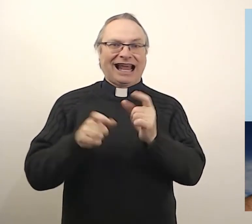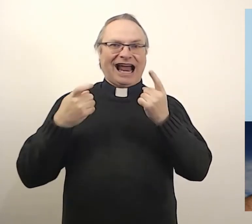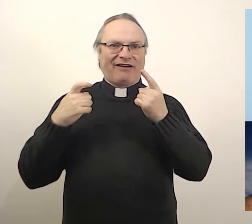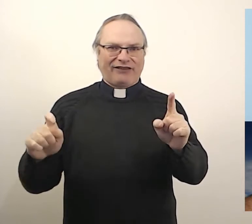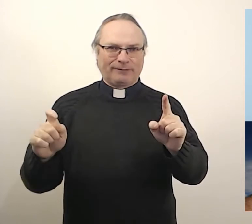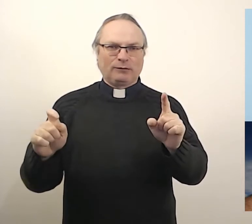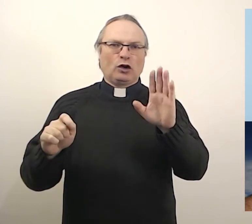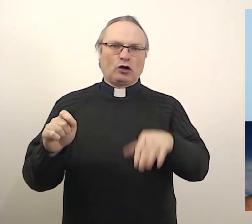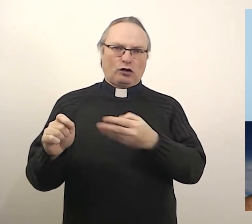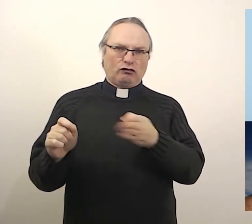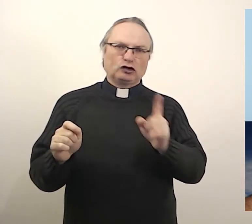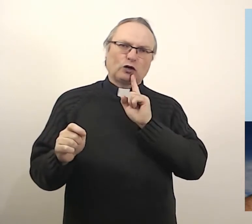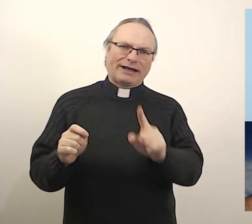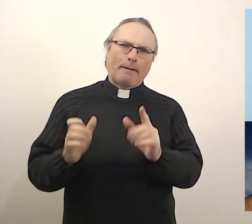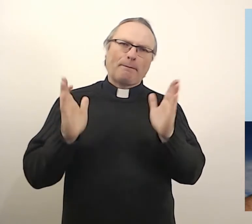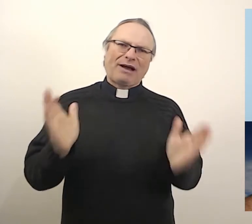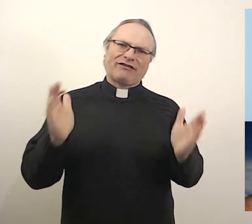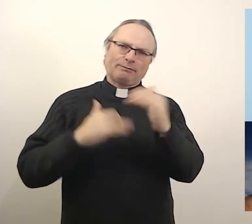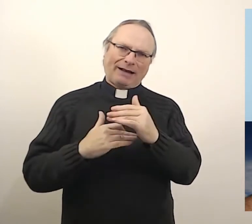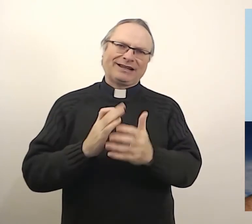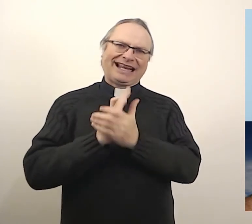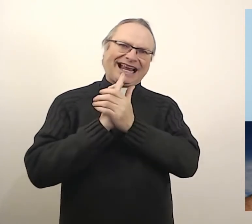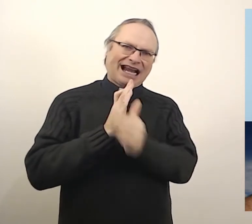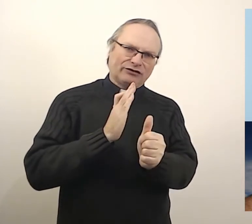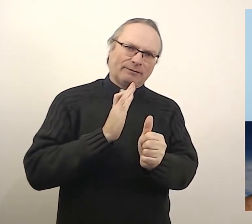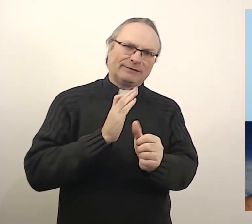afin que vous soyez parfaitement qualifiés,